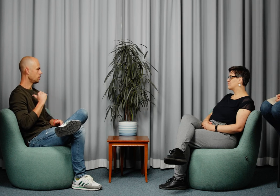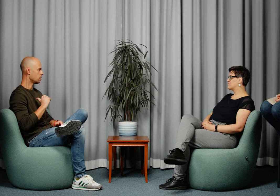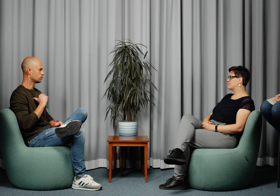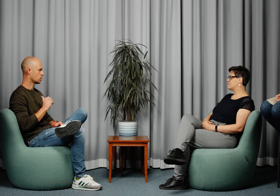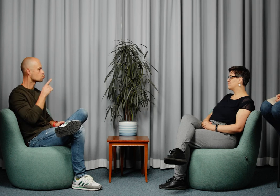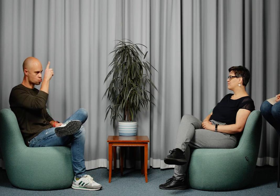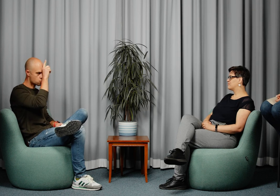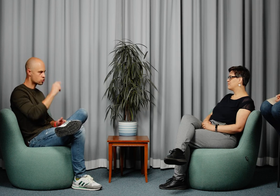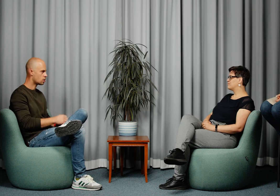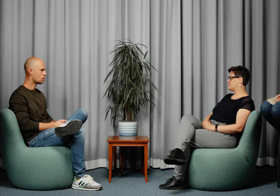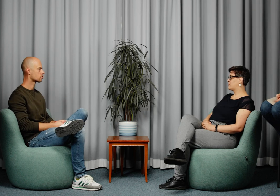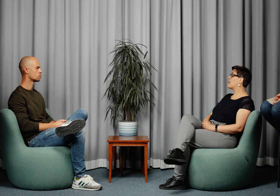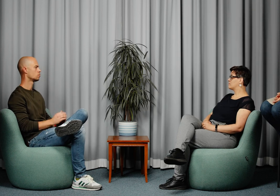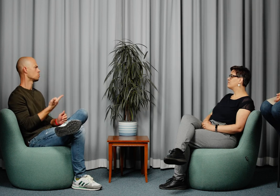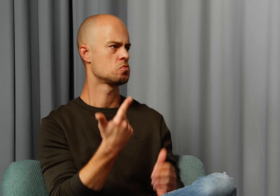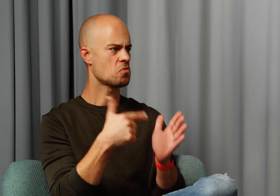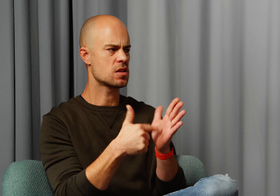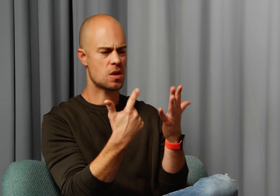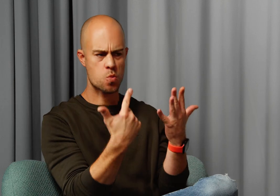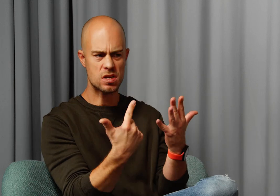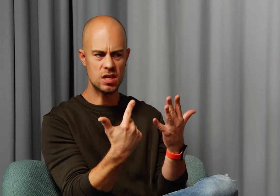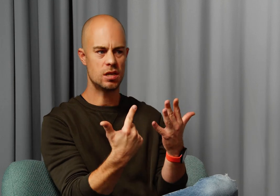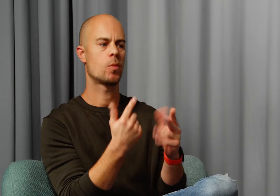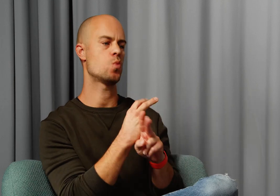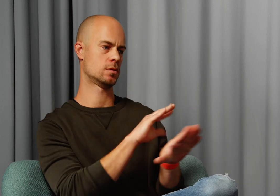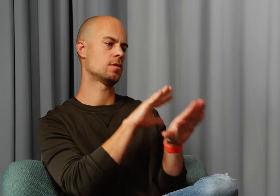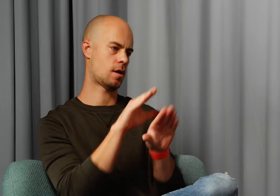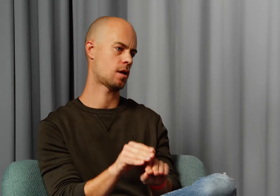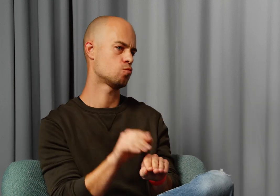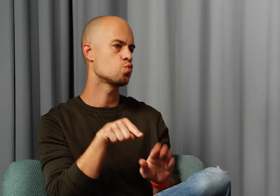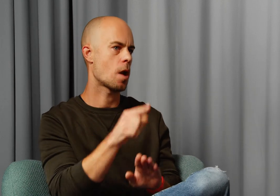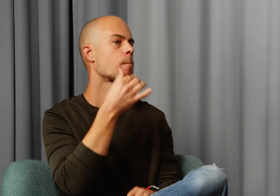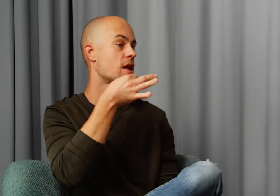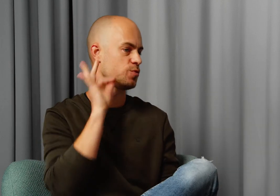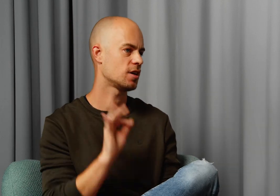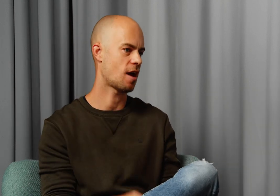Ja, ich bin aus Bielefeld, Deutschland. 2007 bin ich nach Österreich gezogen.